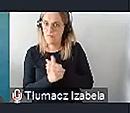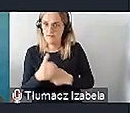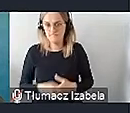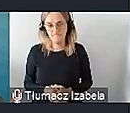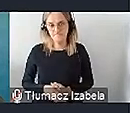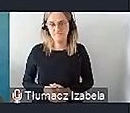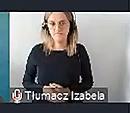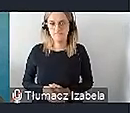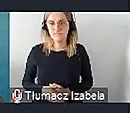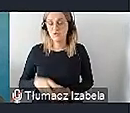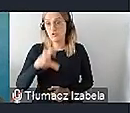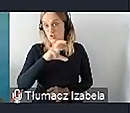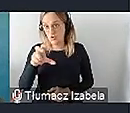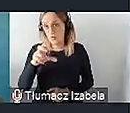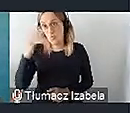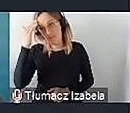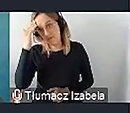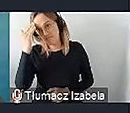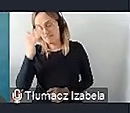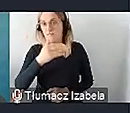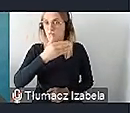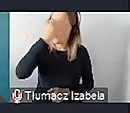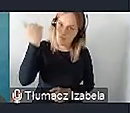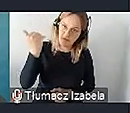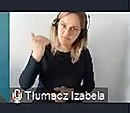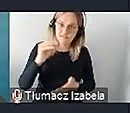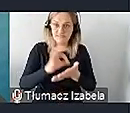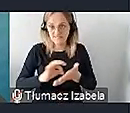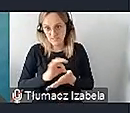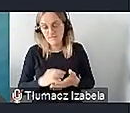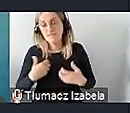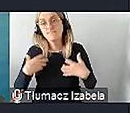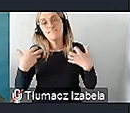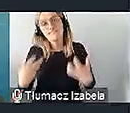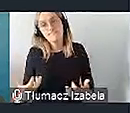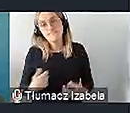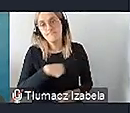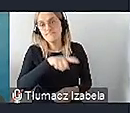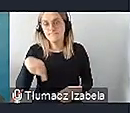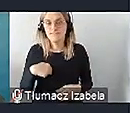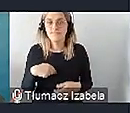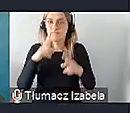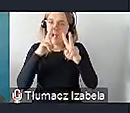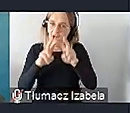o tym, czy umiemy, czy nie umiemy rysować. Chciałbym, żebyśmy zrobili taką analizę.